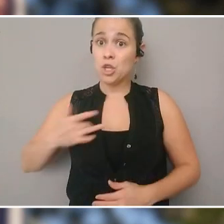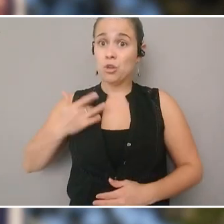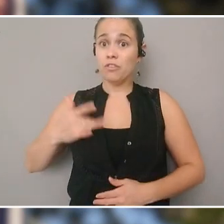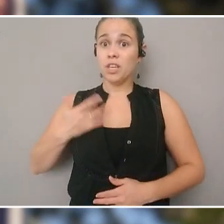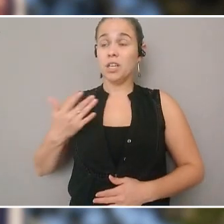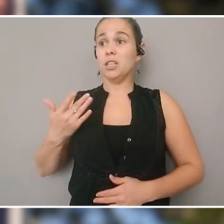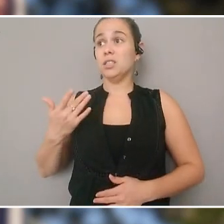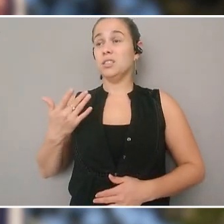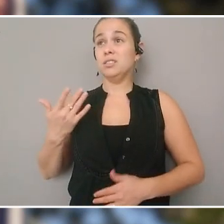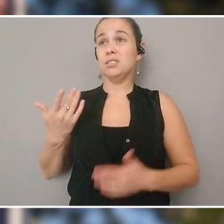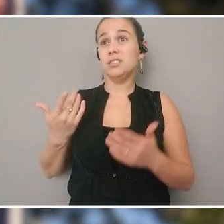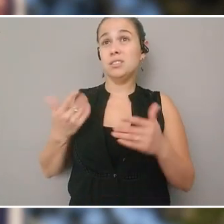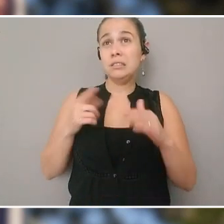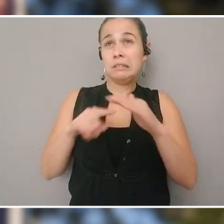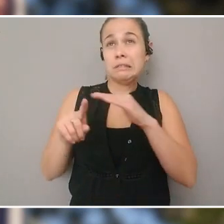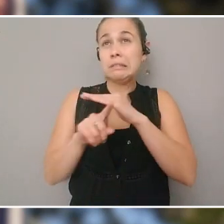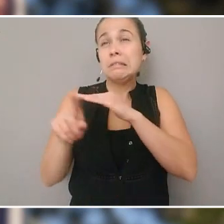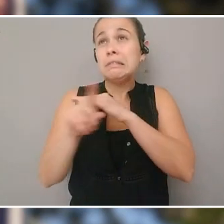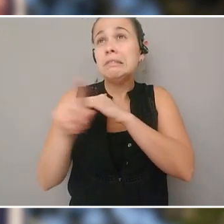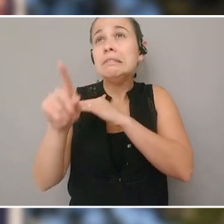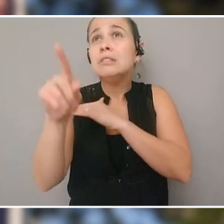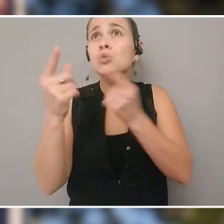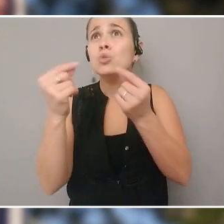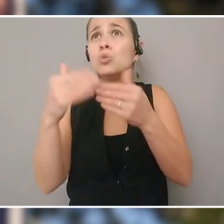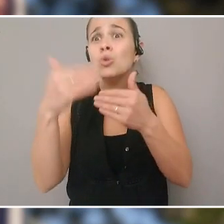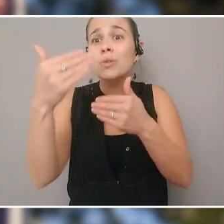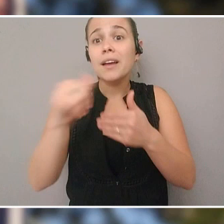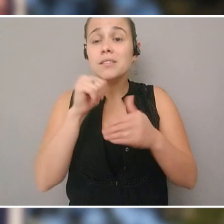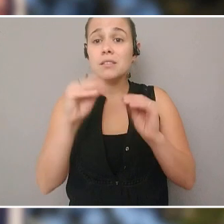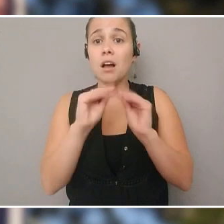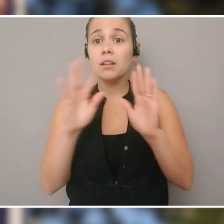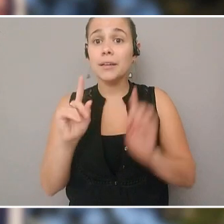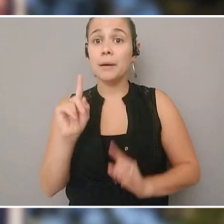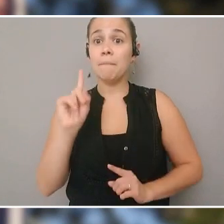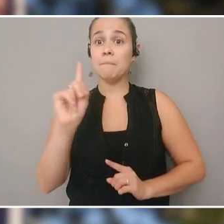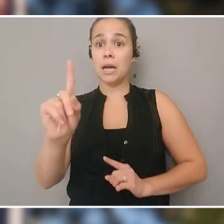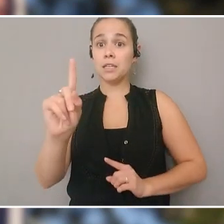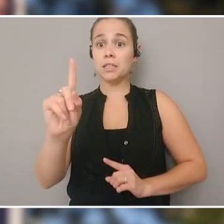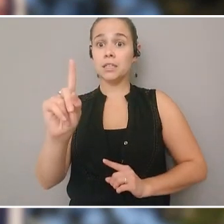la dirección hacia adelante no está clara pero